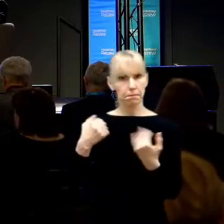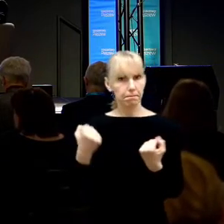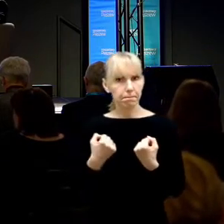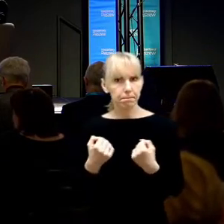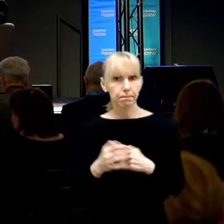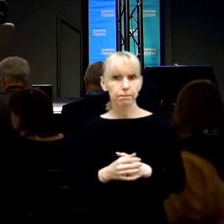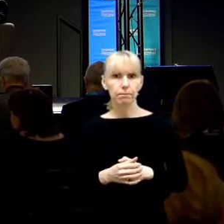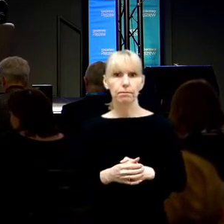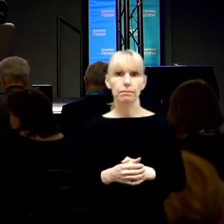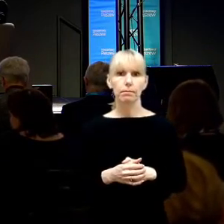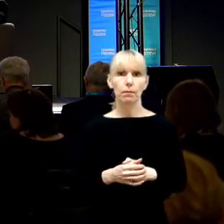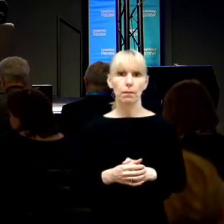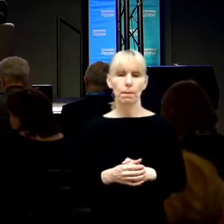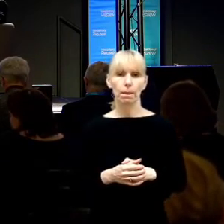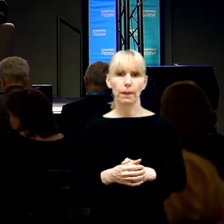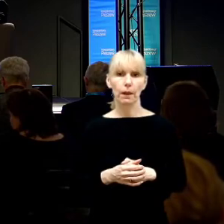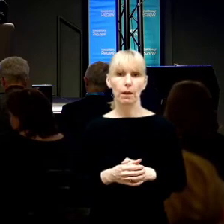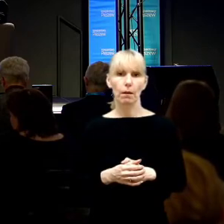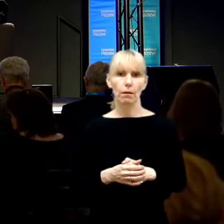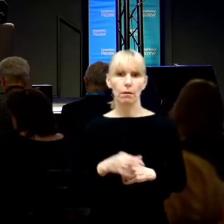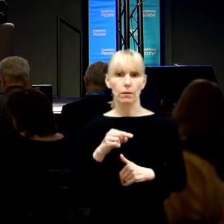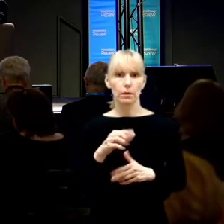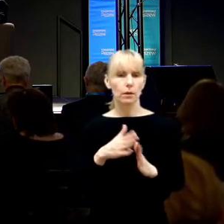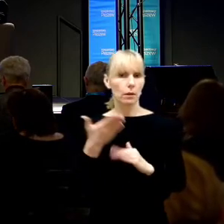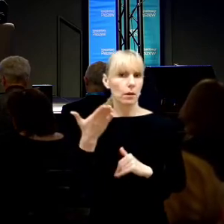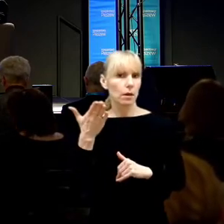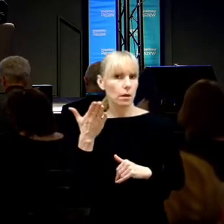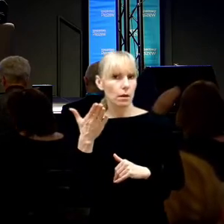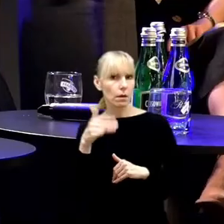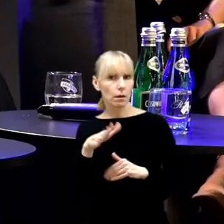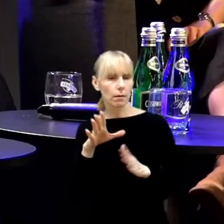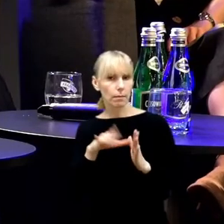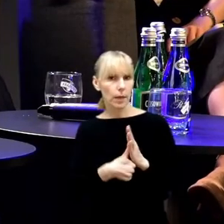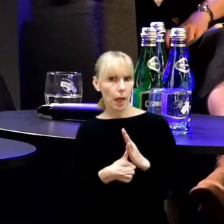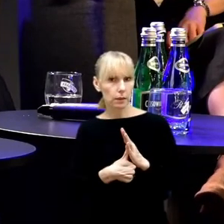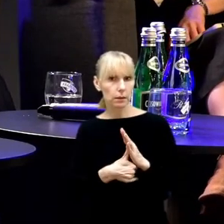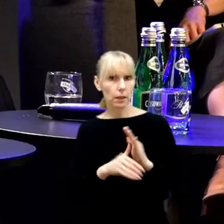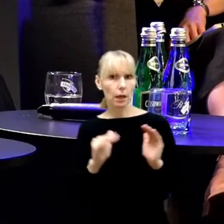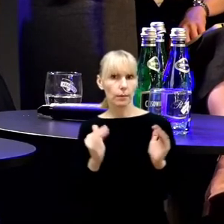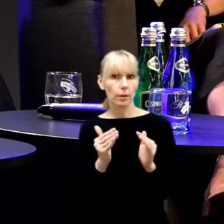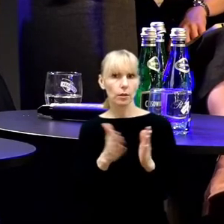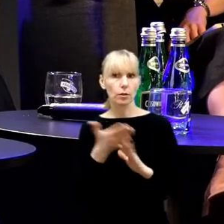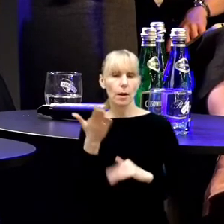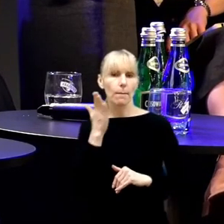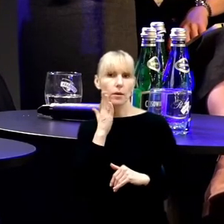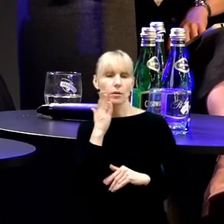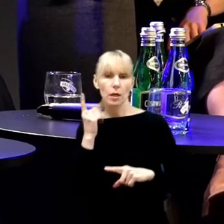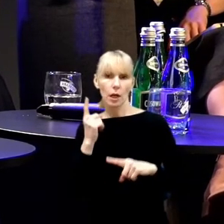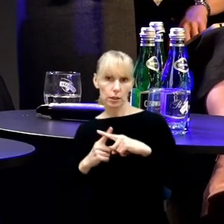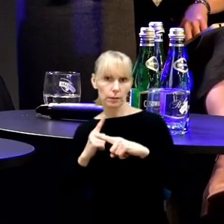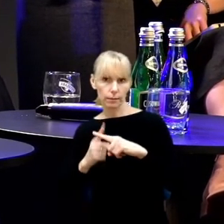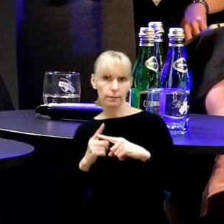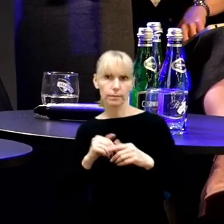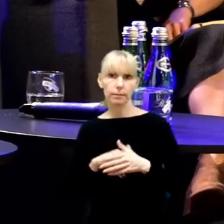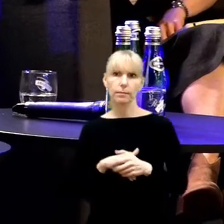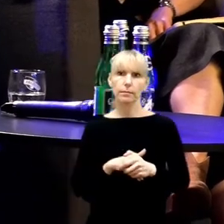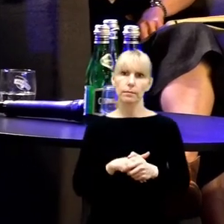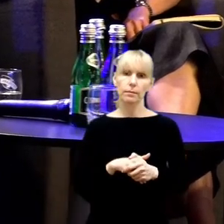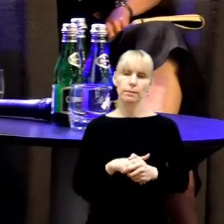W tych mniejszych miastach bardzo dobrze się rozwijał program Mieszkanie+ i jest dużo fajnych inwestycji. Właśnie o to pytałem. Te miasta, które wymieniłem to właśnie te,